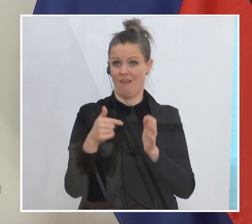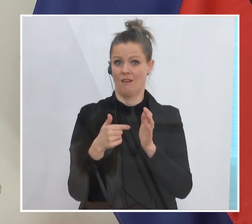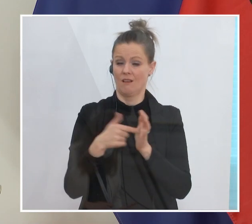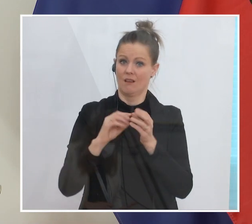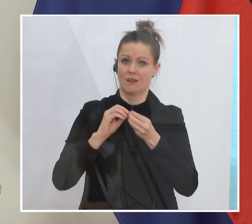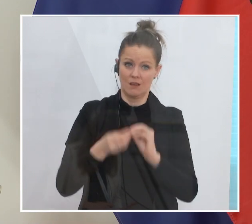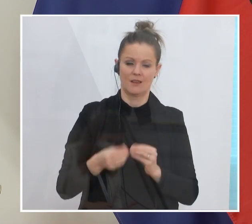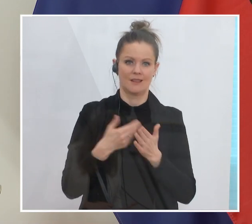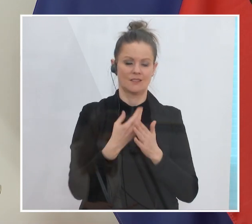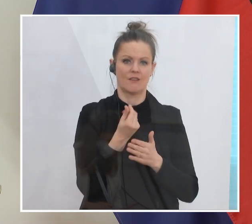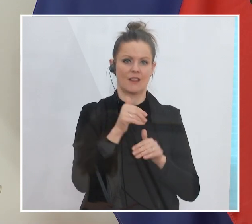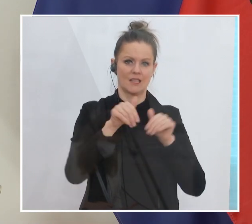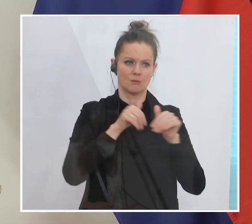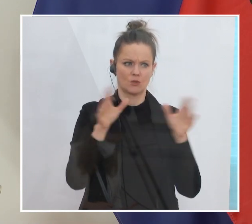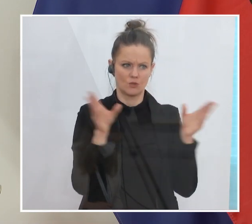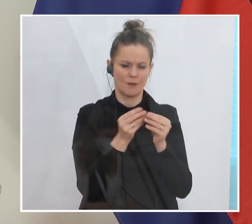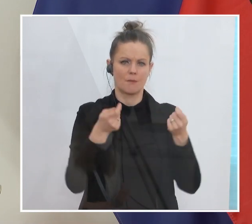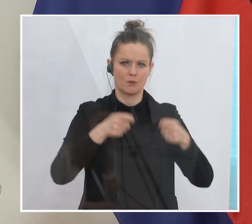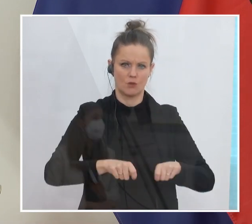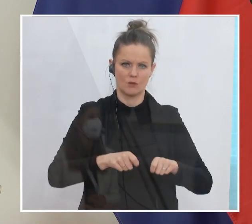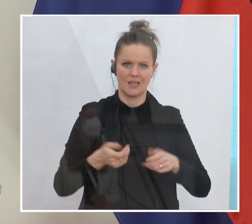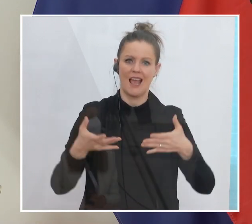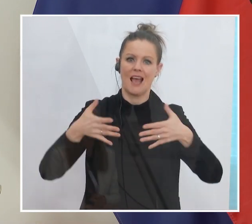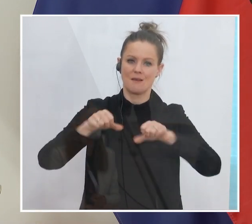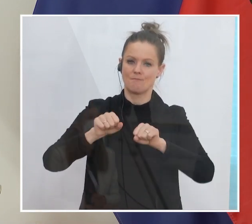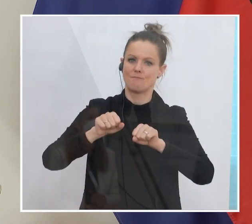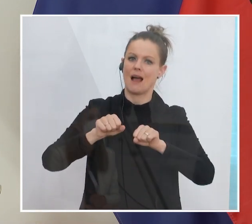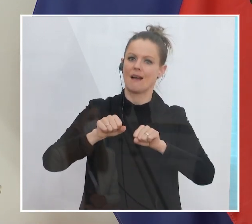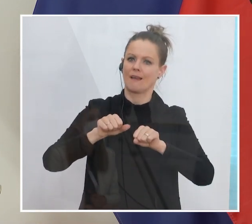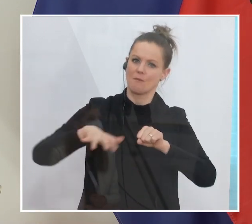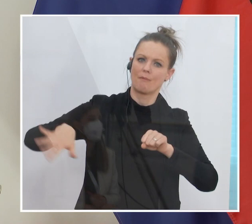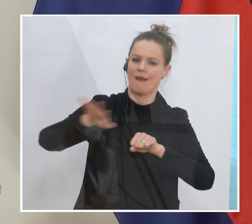Finanzminister dazu entschlossen, den Bankensektor zu einem runden Tisch einzuladen. Es geht jetzt